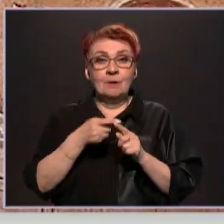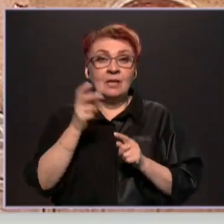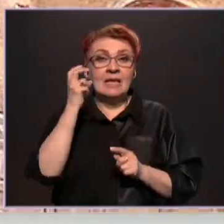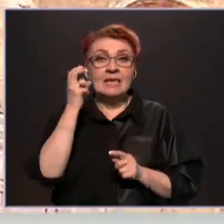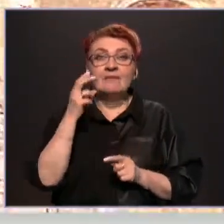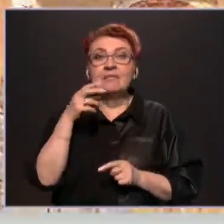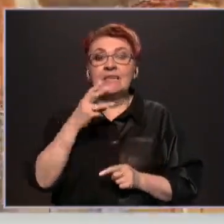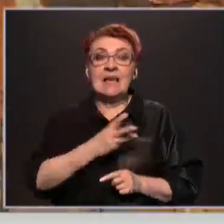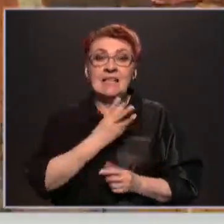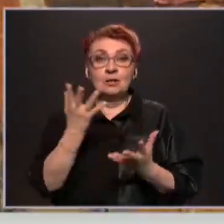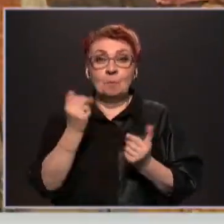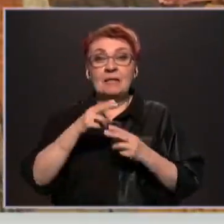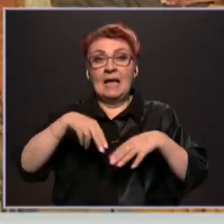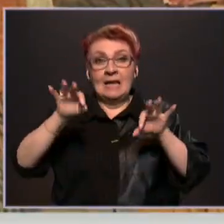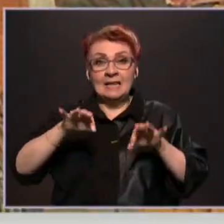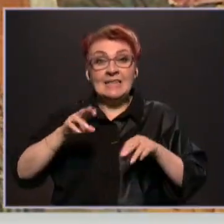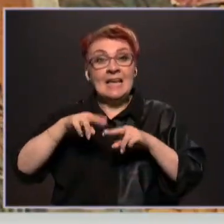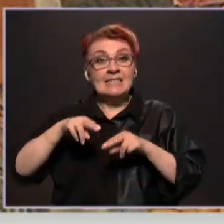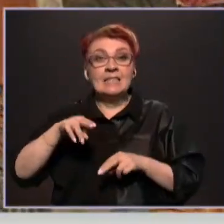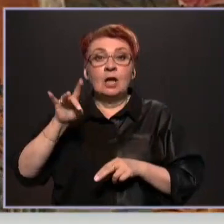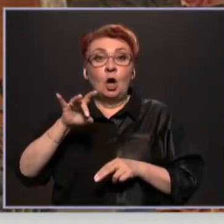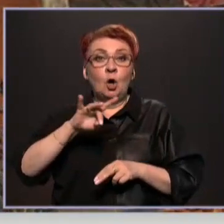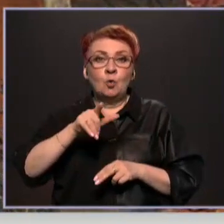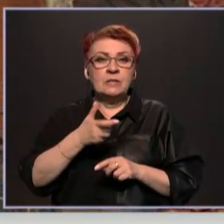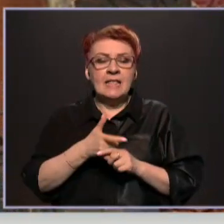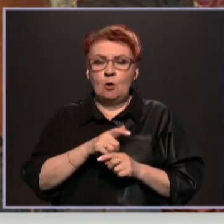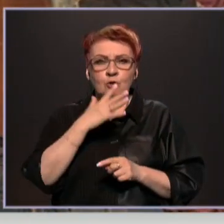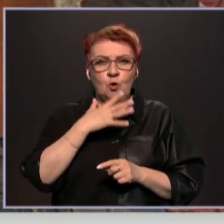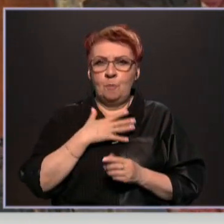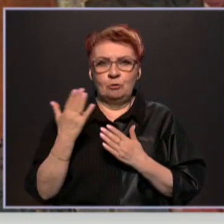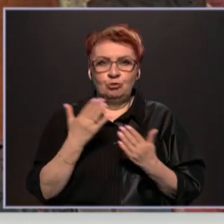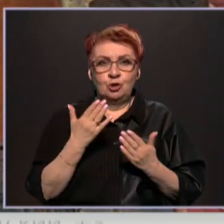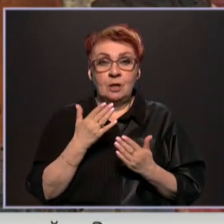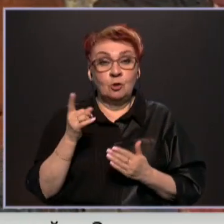Владимир принял крещение и крестил Русь не очень любил чтение Зато с любопытством